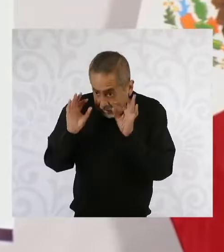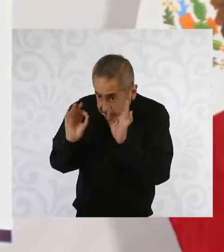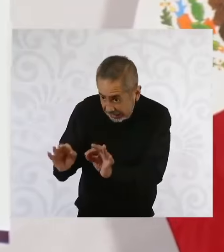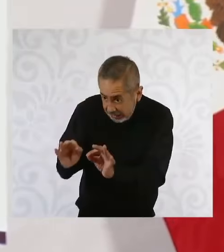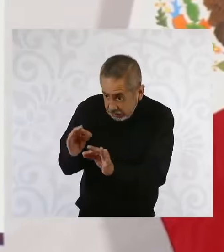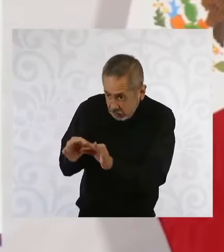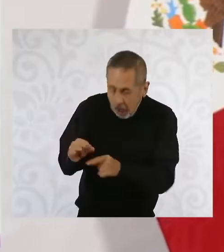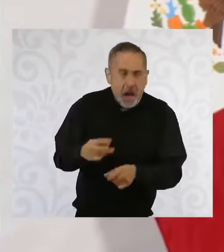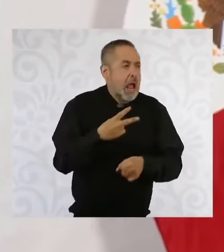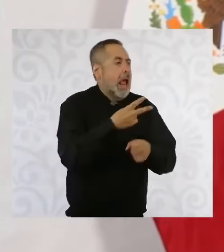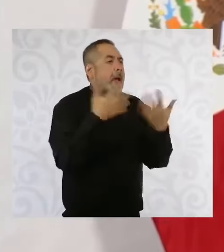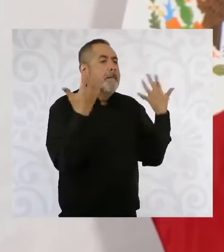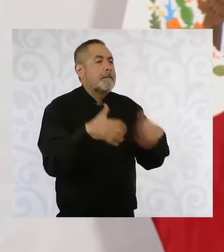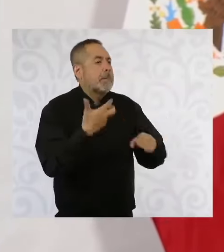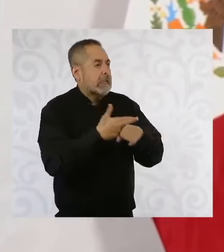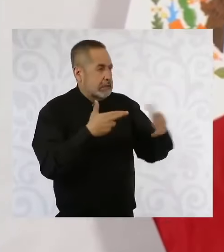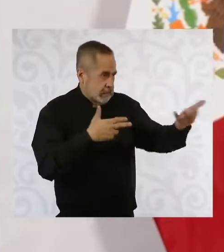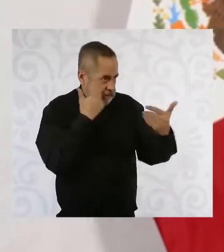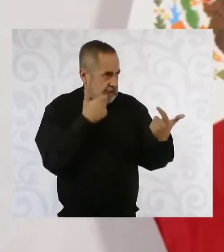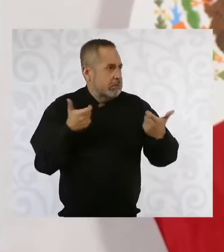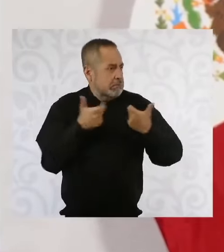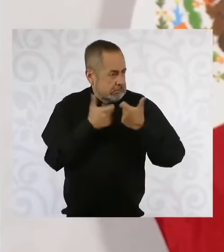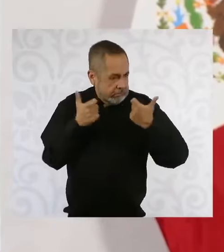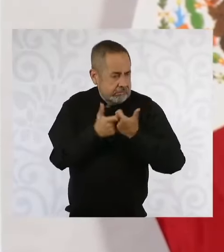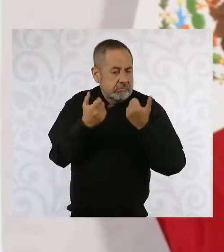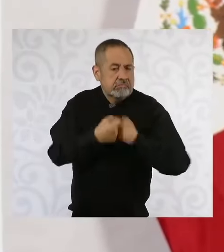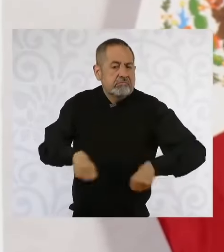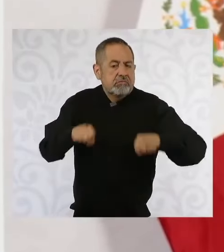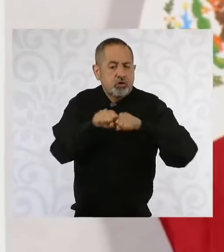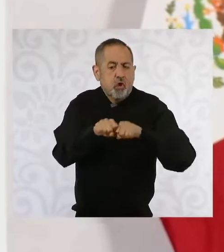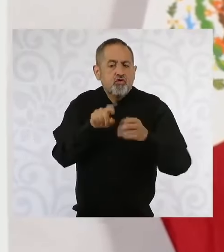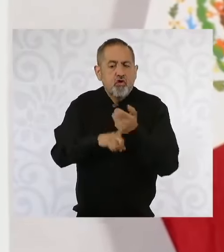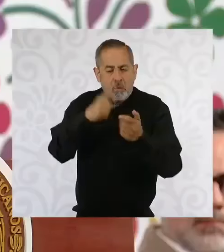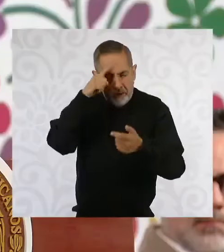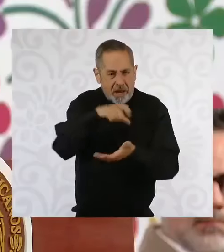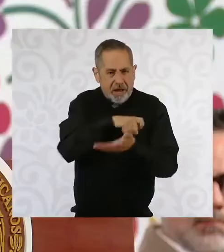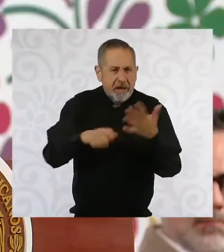que también se han dedicado desde hace tiempo en México a producir particularmente motores